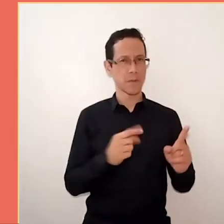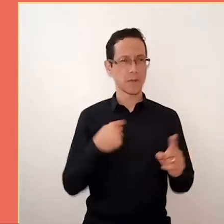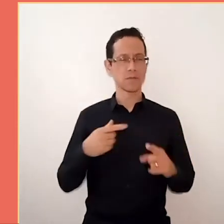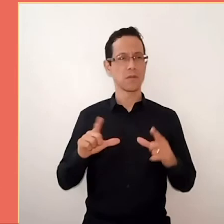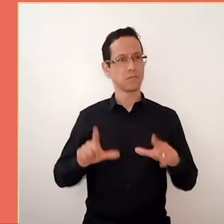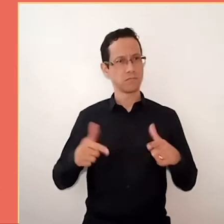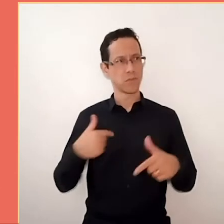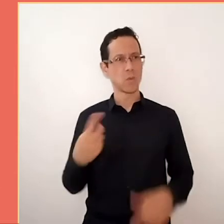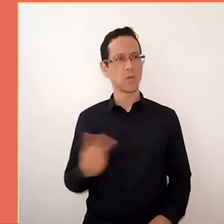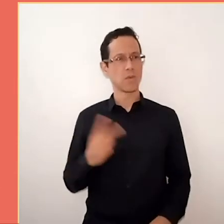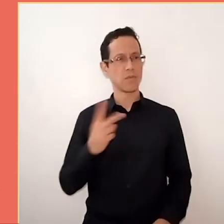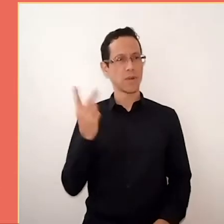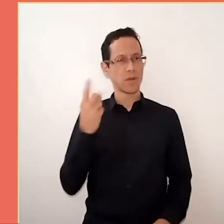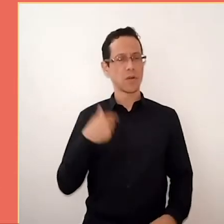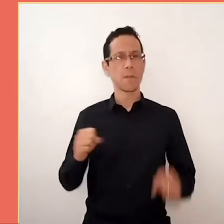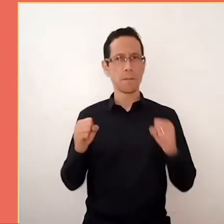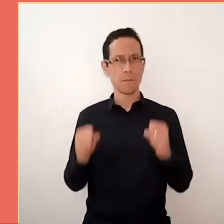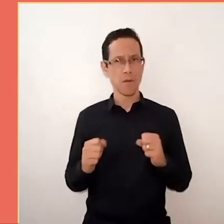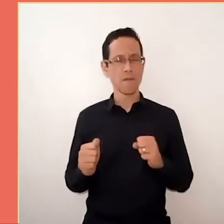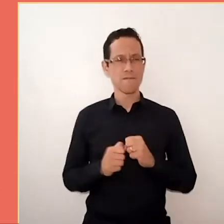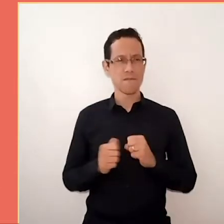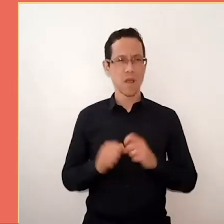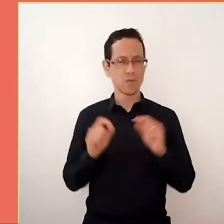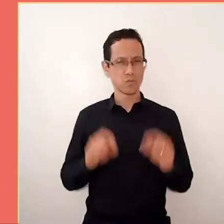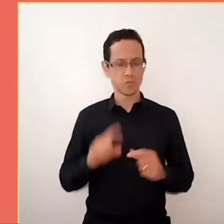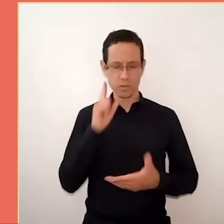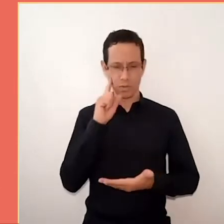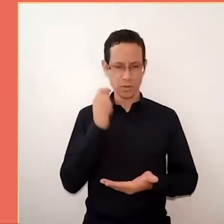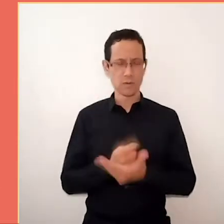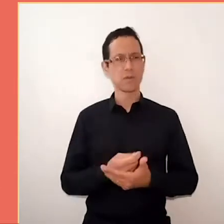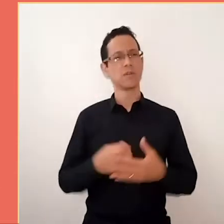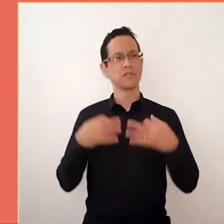o que você pode fazer. Eu acho que é uma sociedade absolutamente heterônoma a nossa,